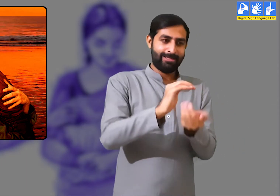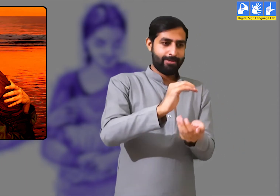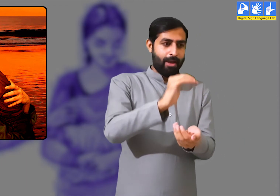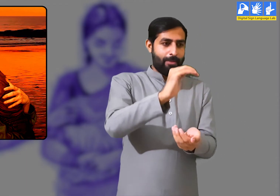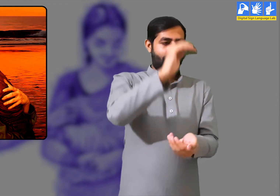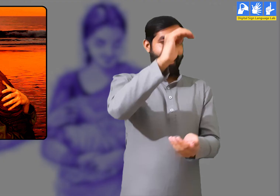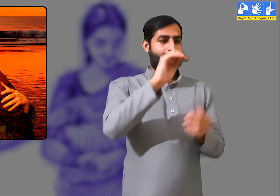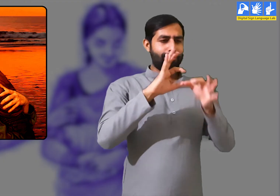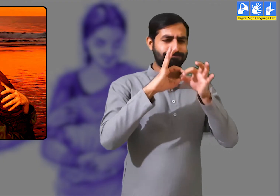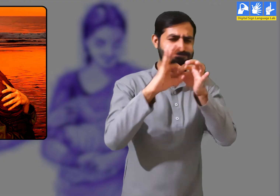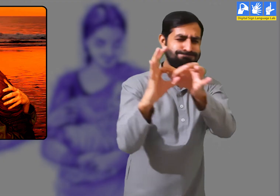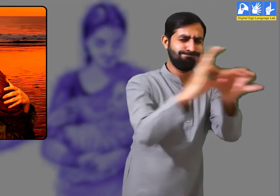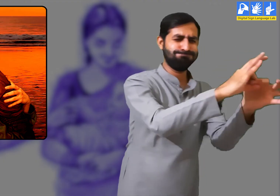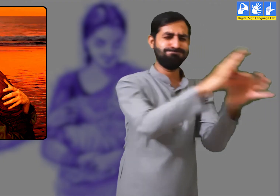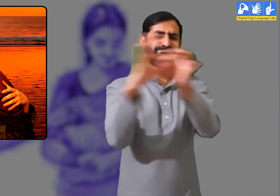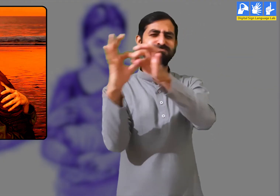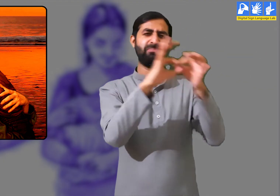जिससे बच्चा बड़ा होकर तंदुरुस्त हो सके।